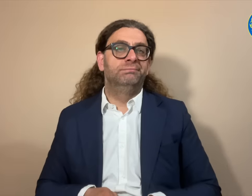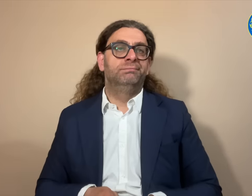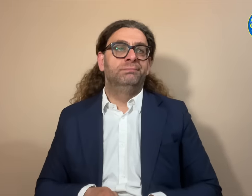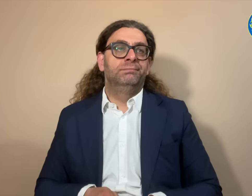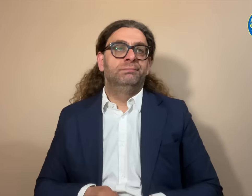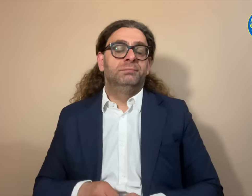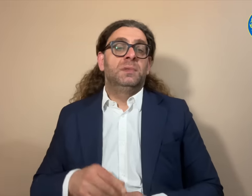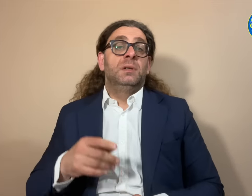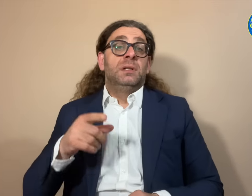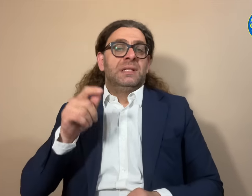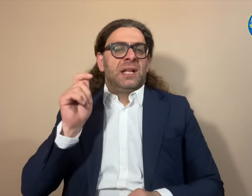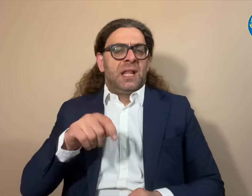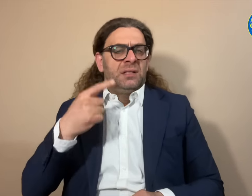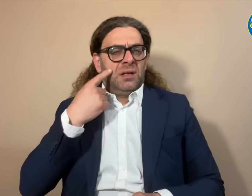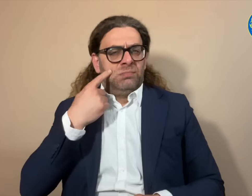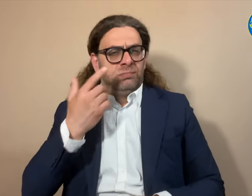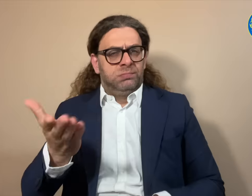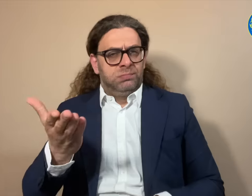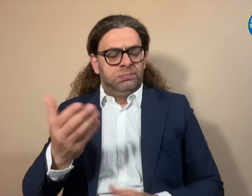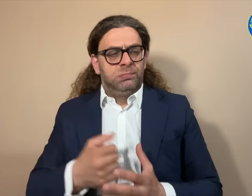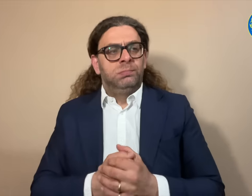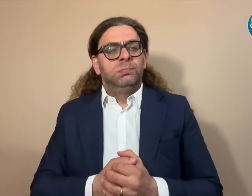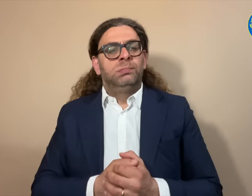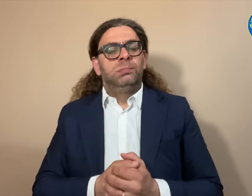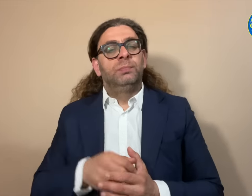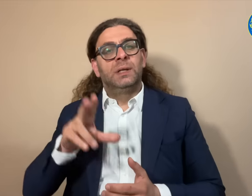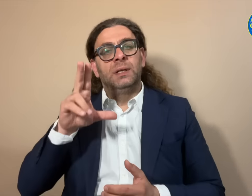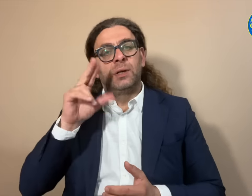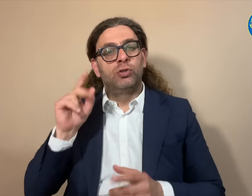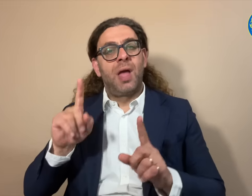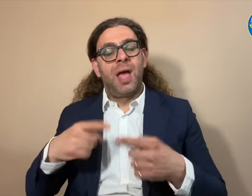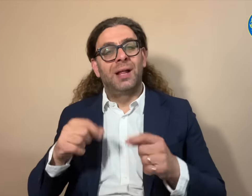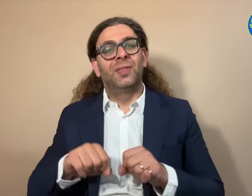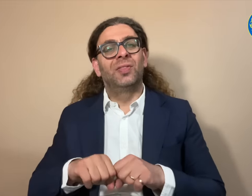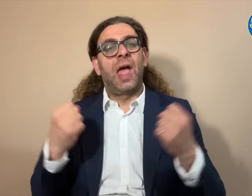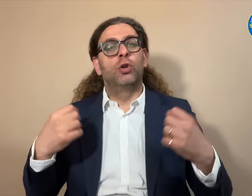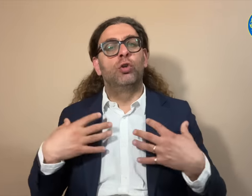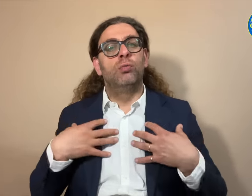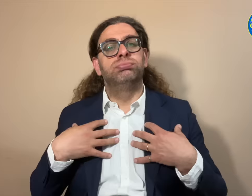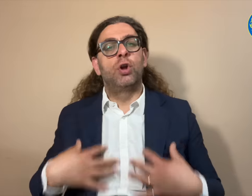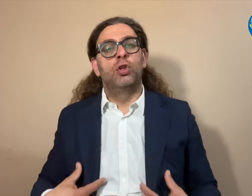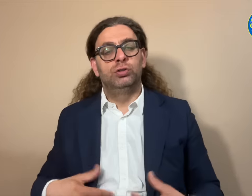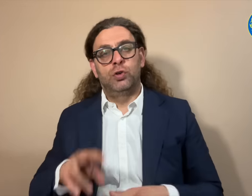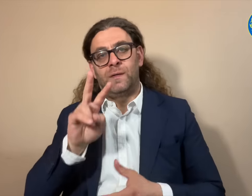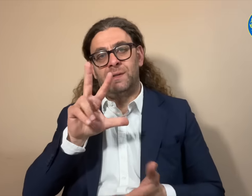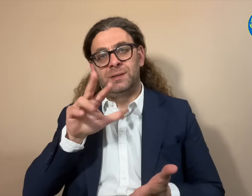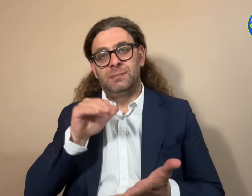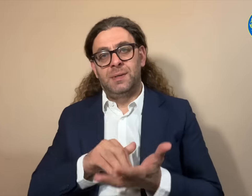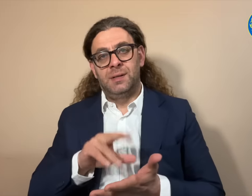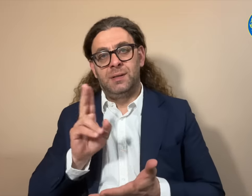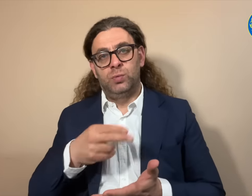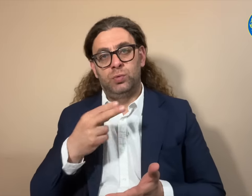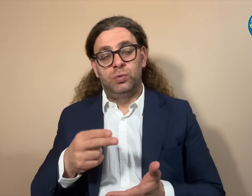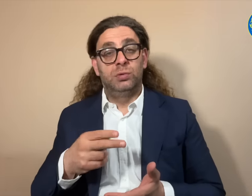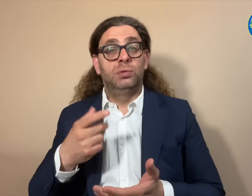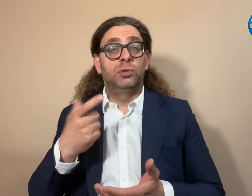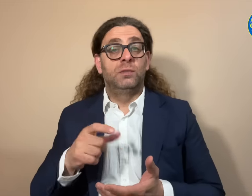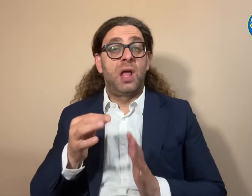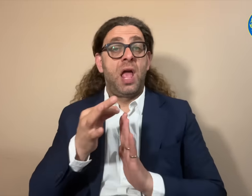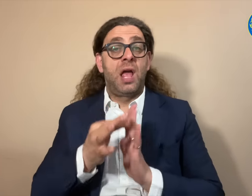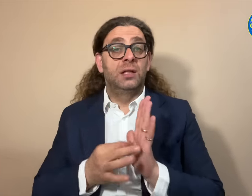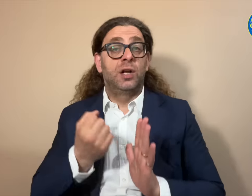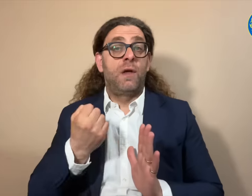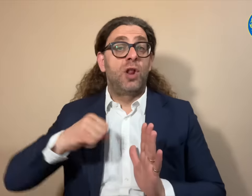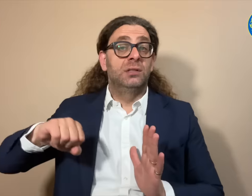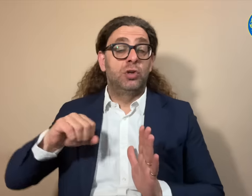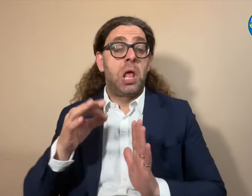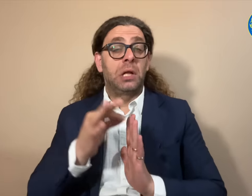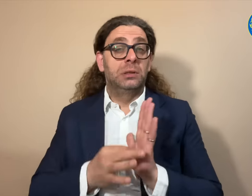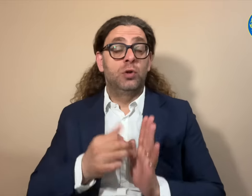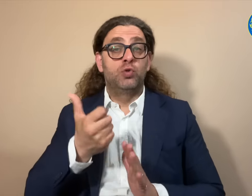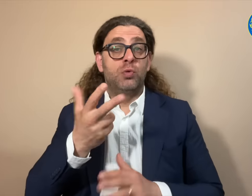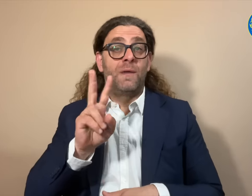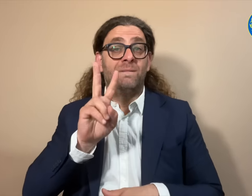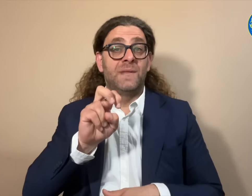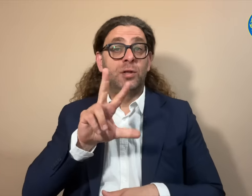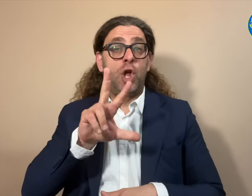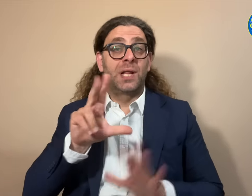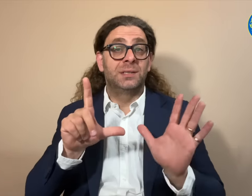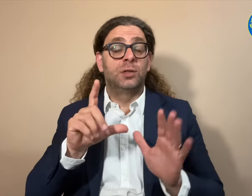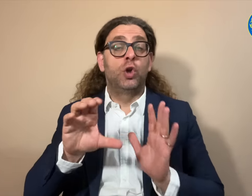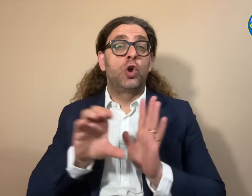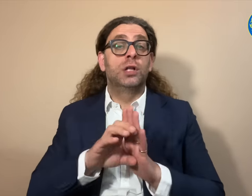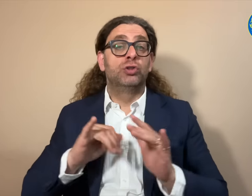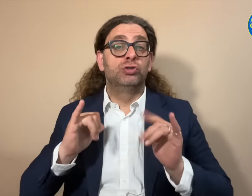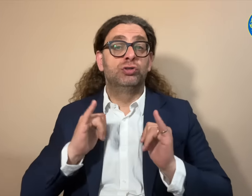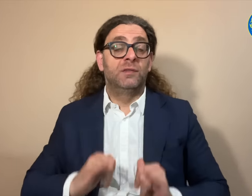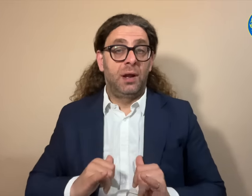La stessa sentenza riconosce anche un danno biologico di 23 mila euro per violazione dell'articolo n. 2087 del codice civile,